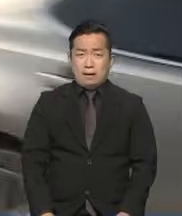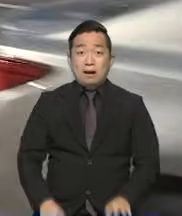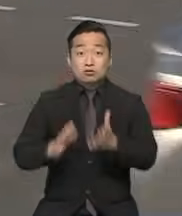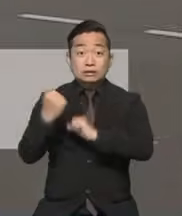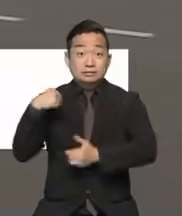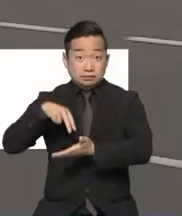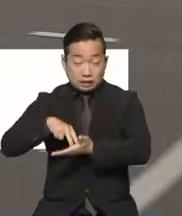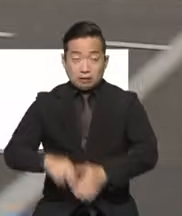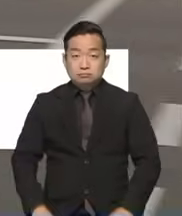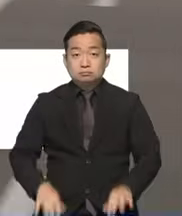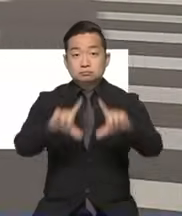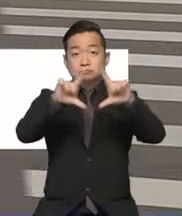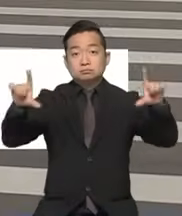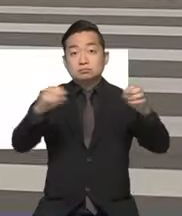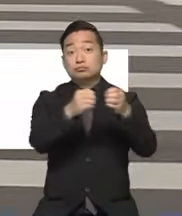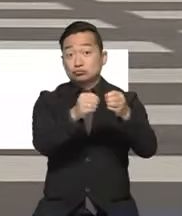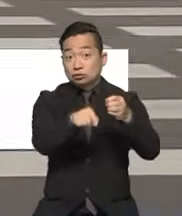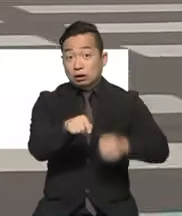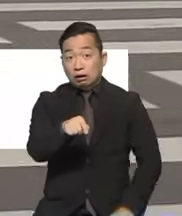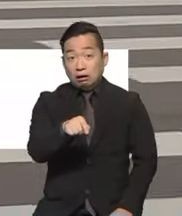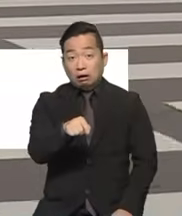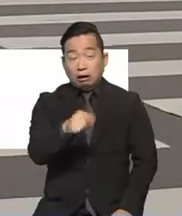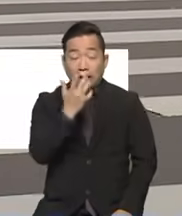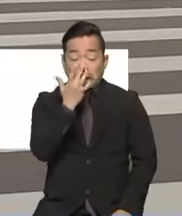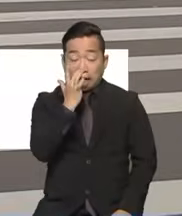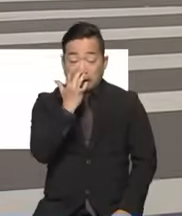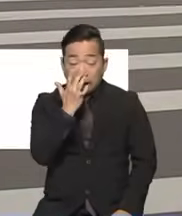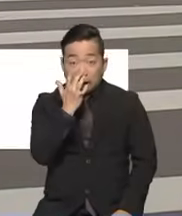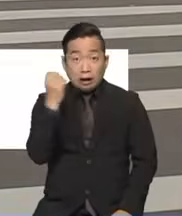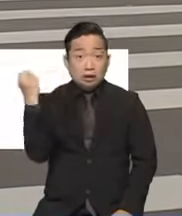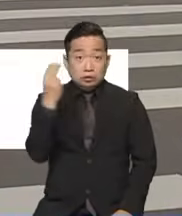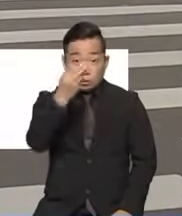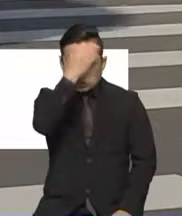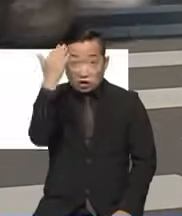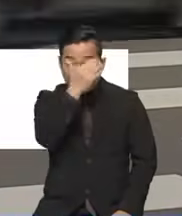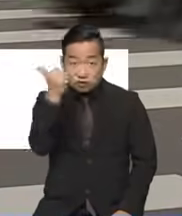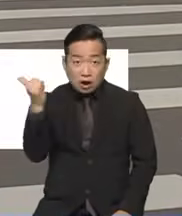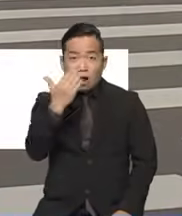쏟아졌습니다. 국민의힘은 현수막 문구가 이해하기 힘든 걸 넘어 청년 무시, 청년 비하적 표현이라고 비판했습니다.